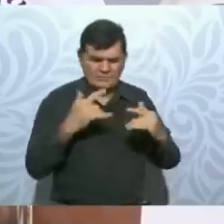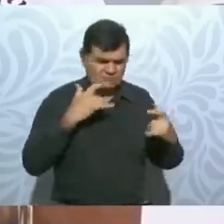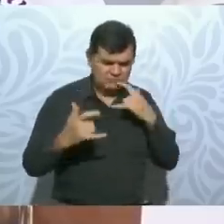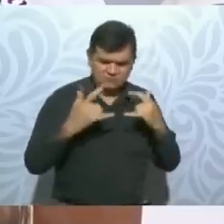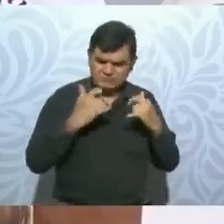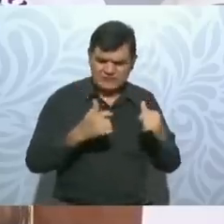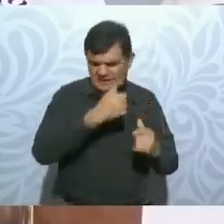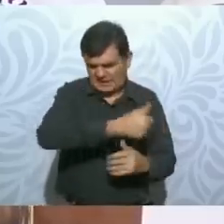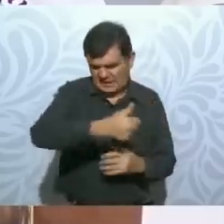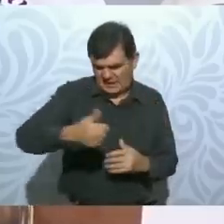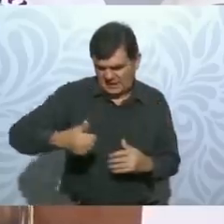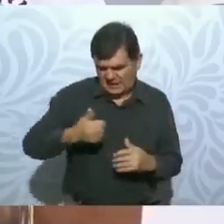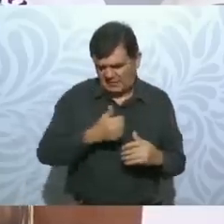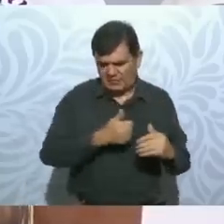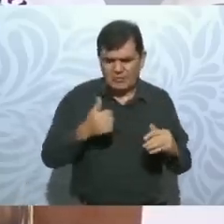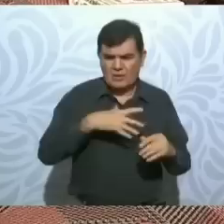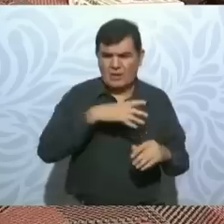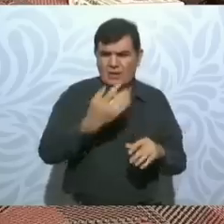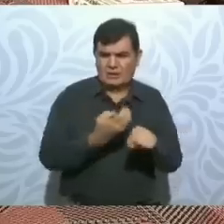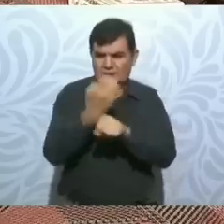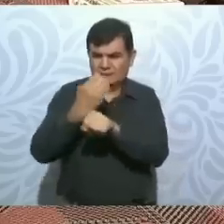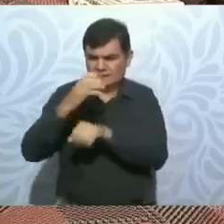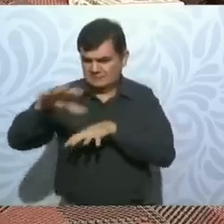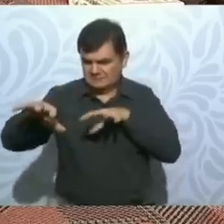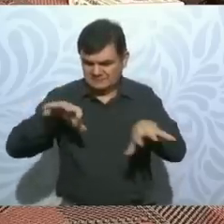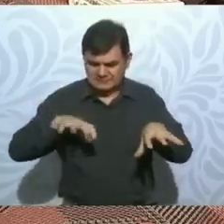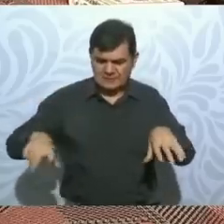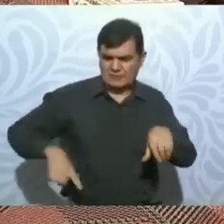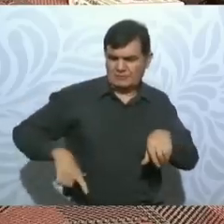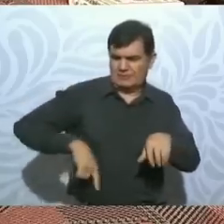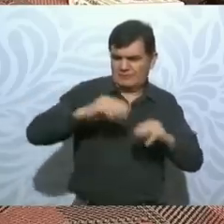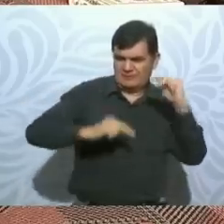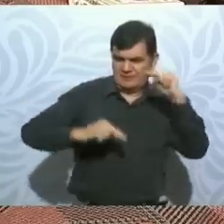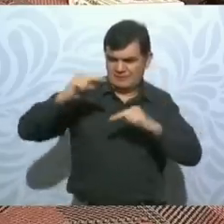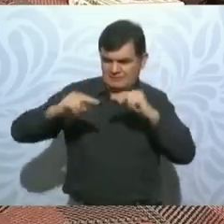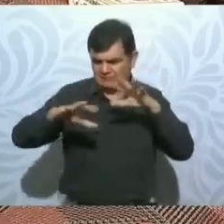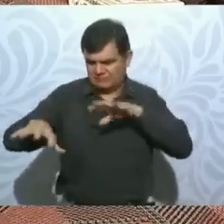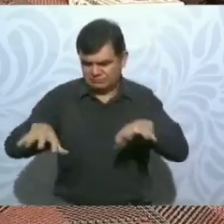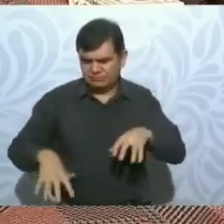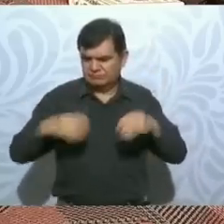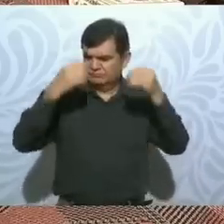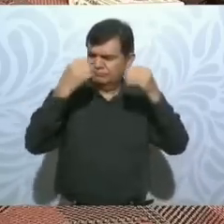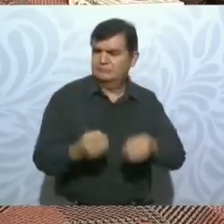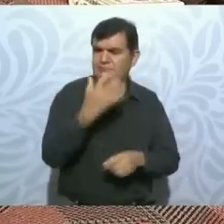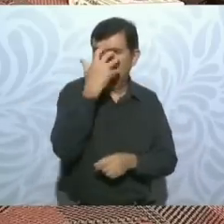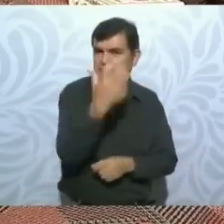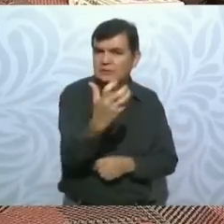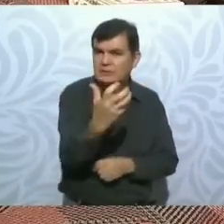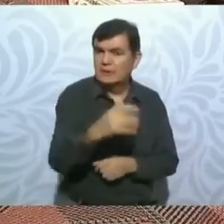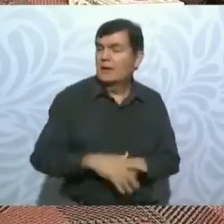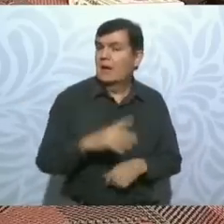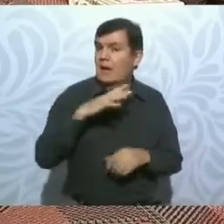uno de nosotros y en cada uno de los niveles de gobierno estamos comprometidos estamos comenzando